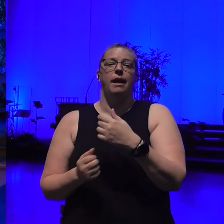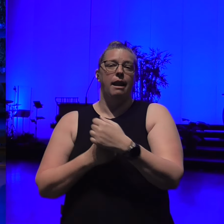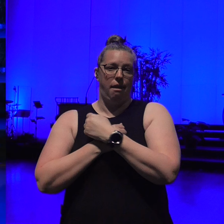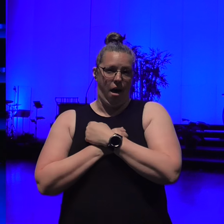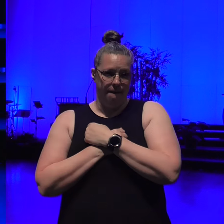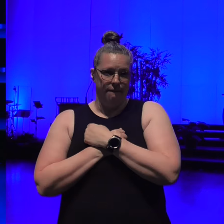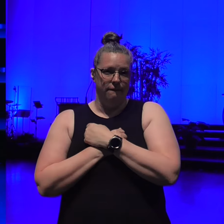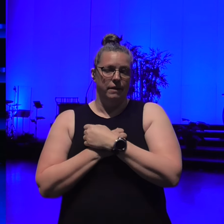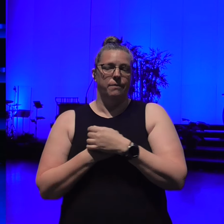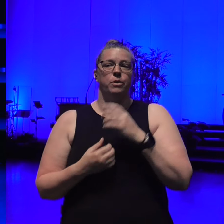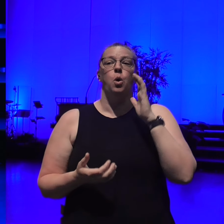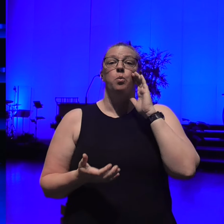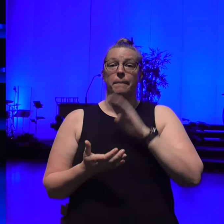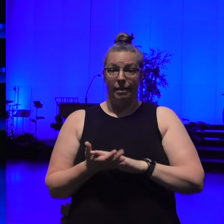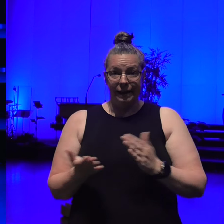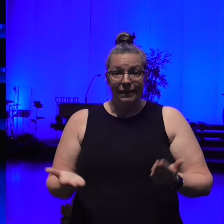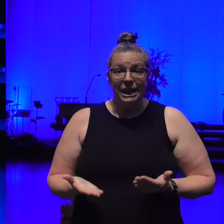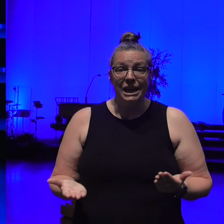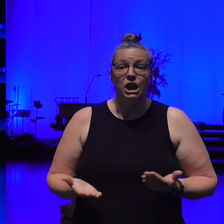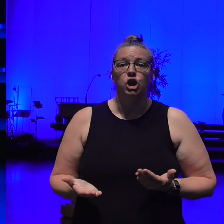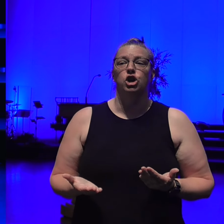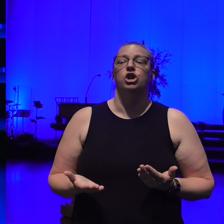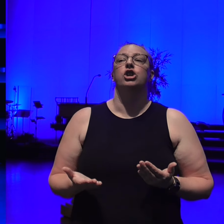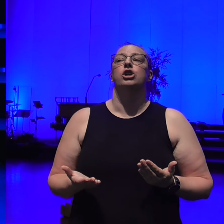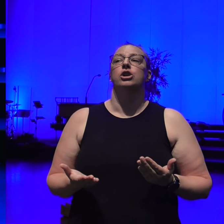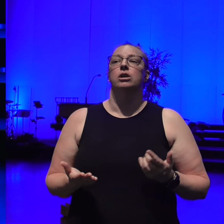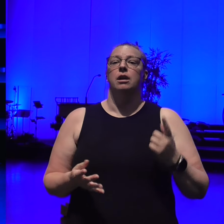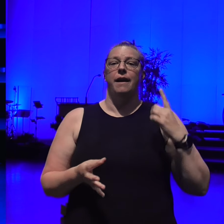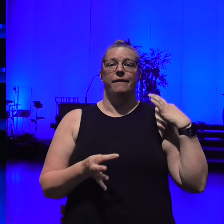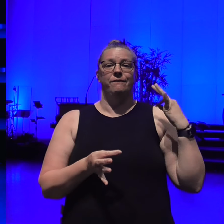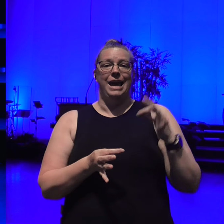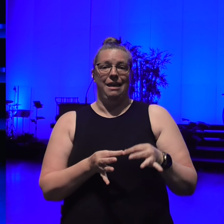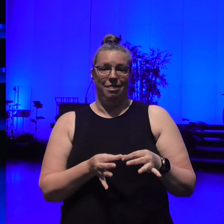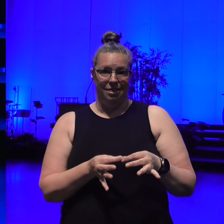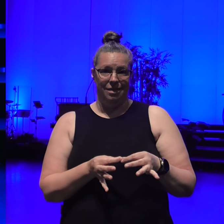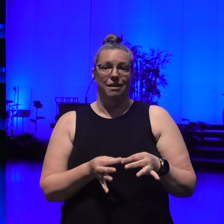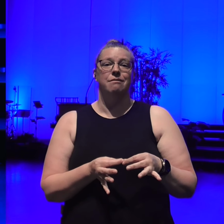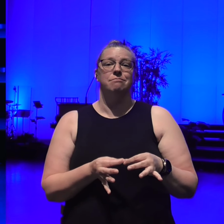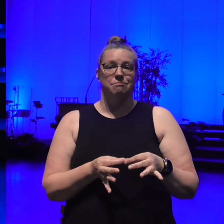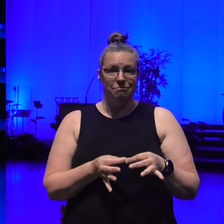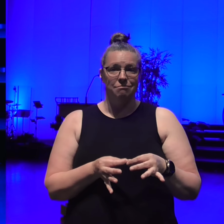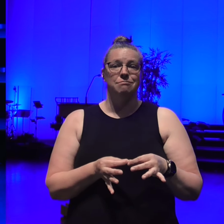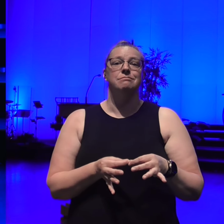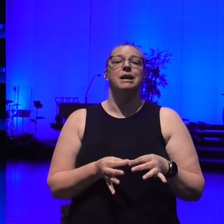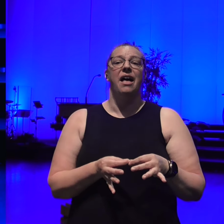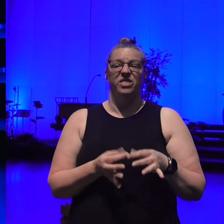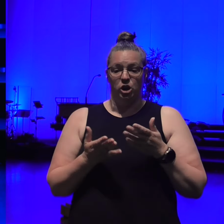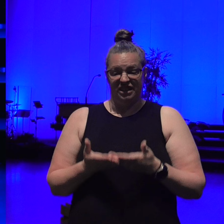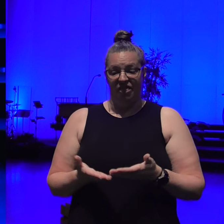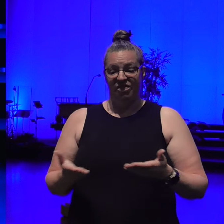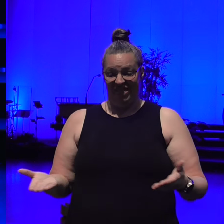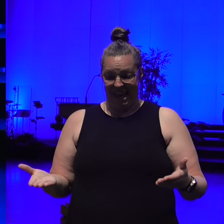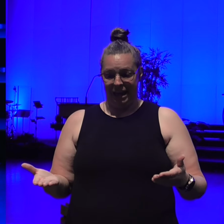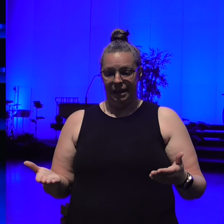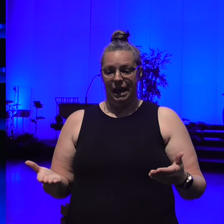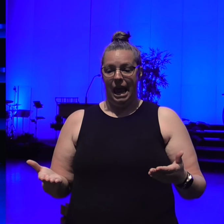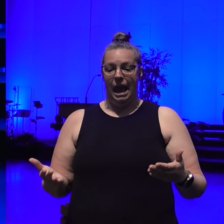Creemos aquí como un artículo de fe que existe tal cosa como una presencia de amor